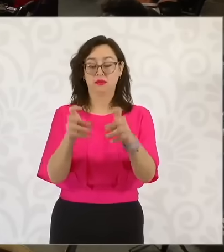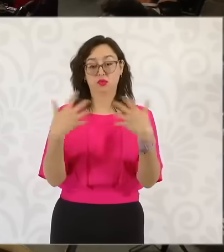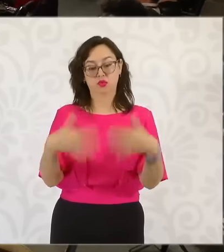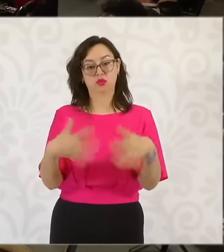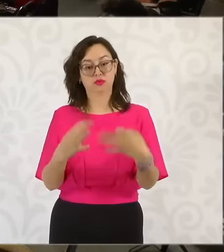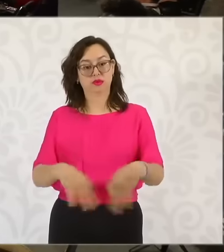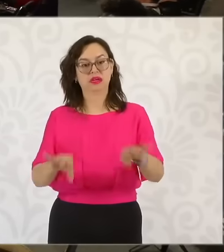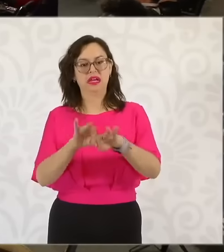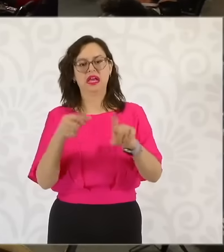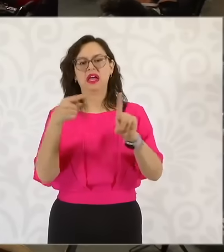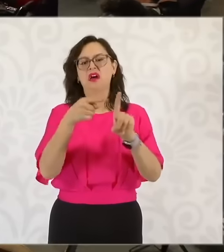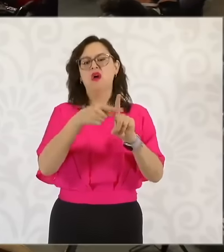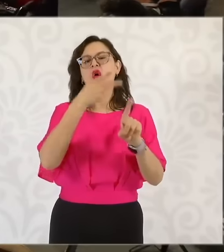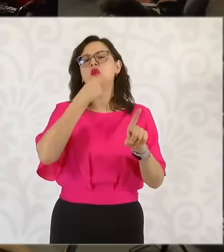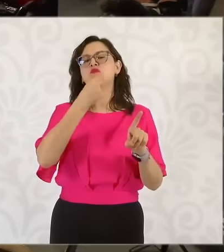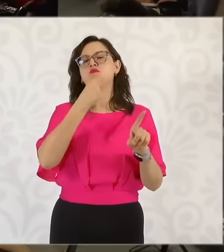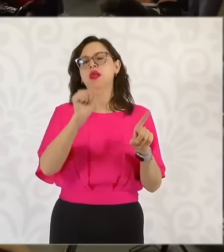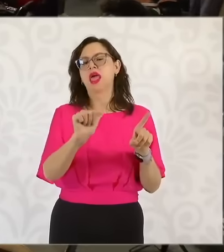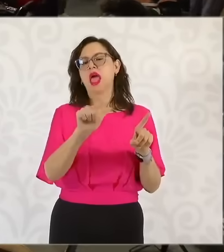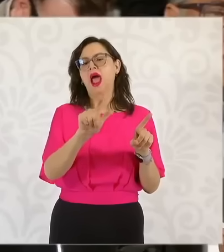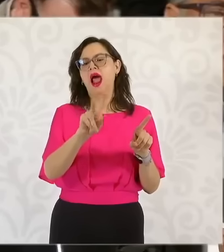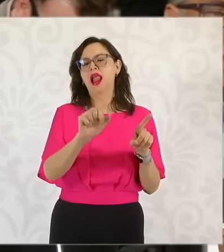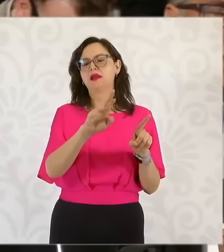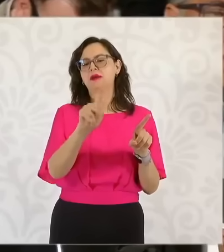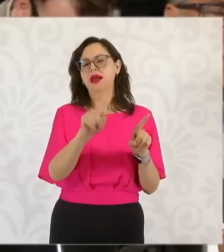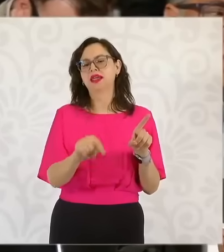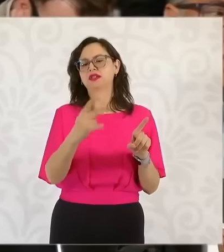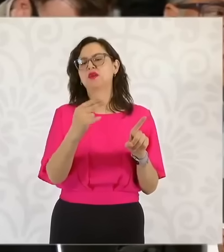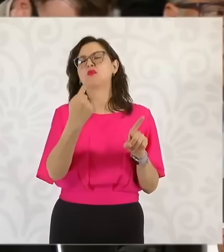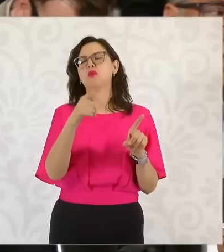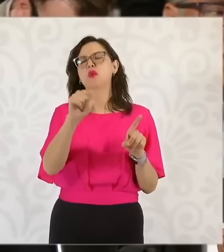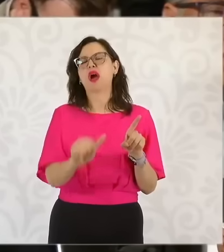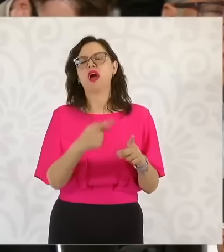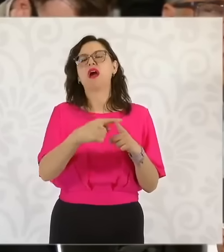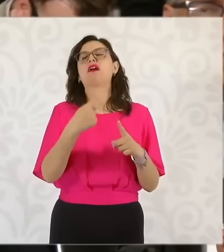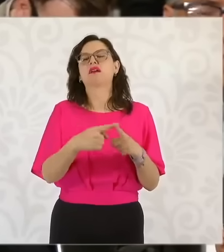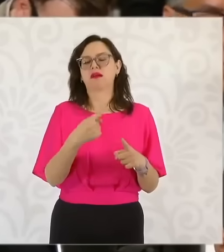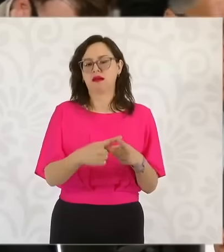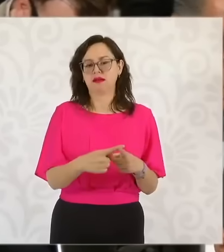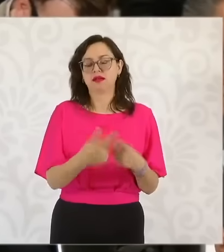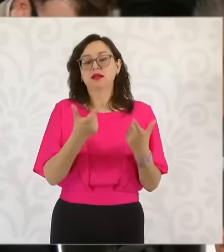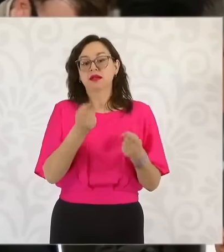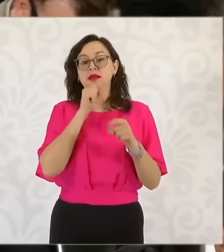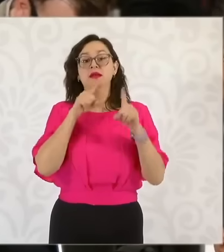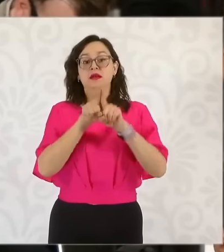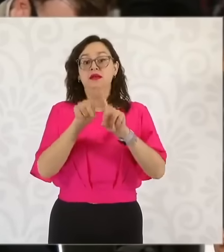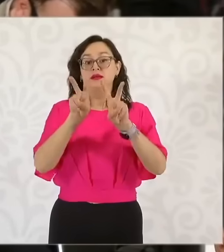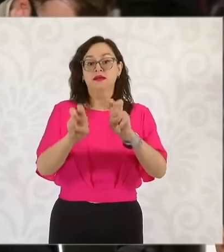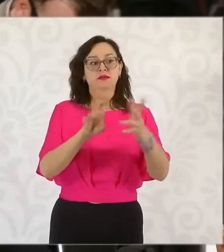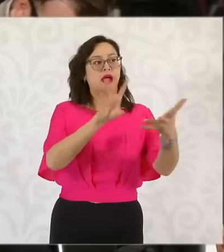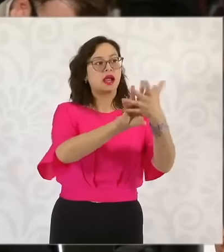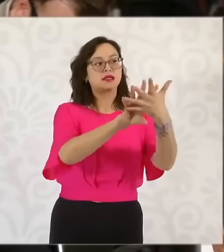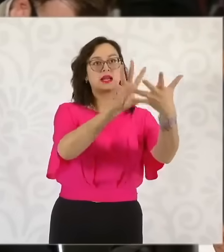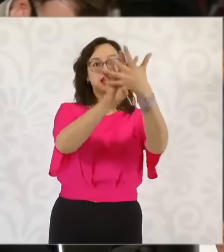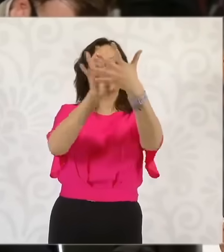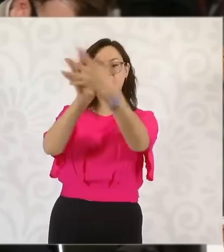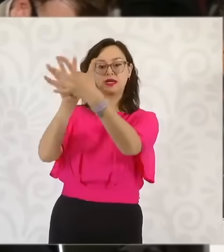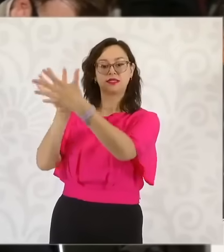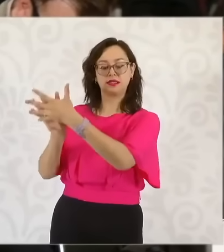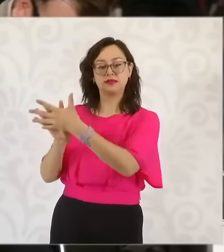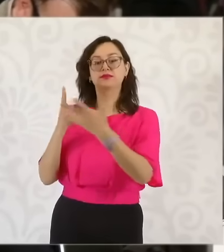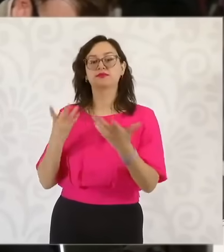Álvarez Puga y también este asunto de los de las cárceles este organismo que depende de la CEOP